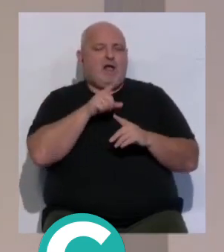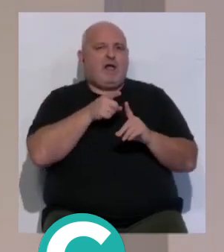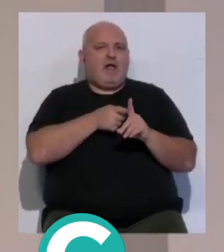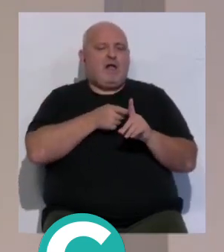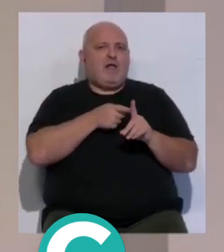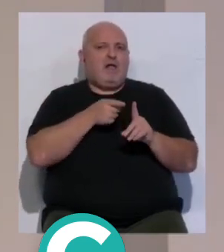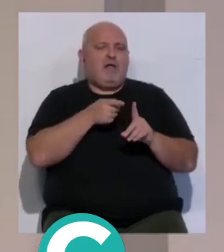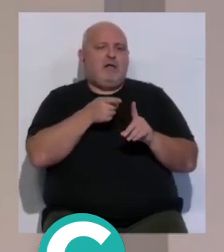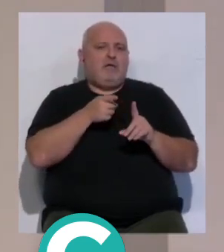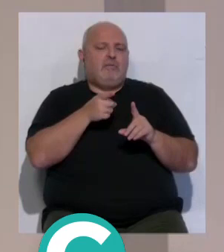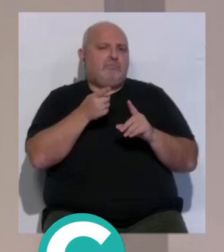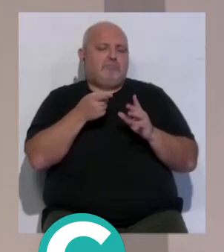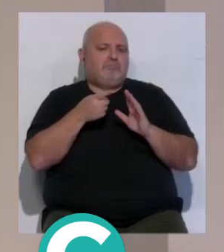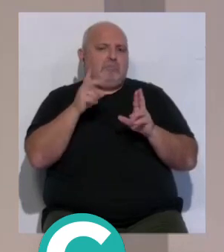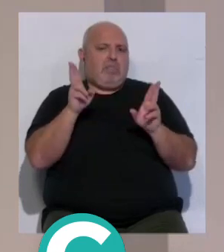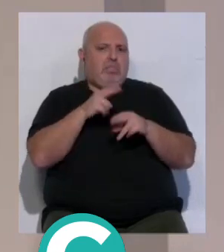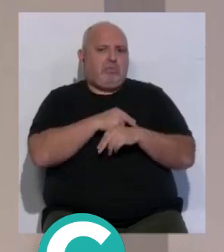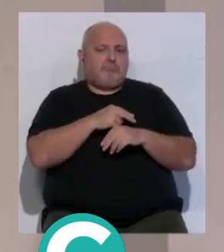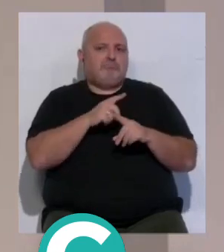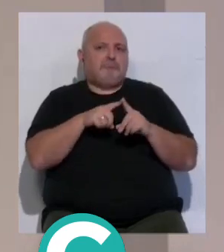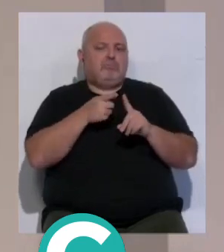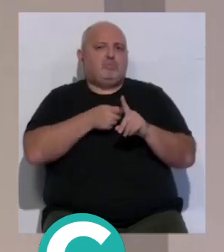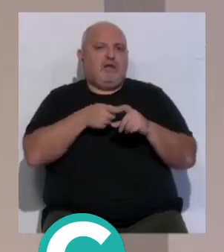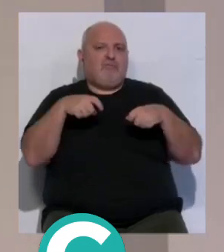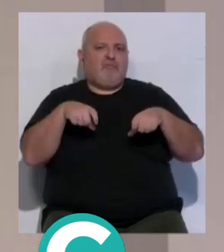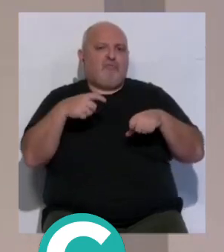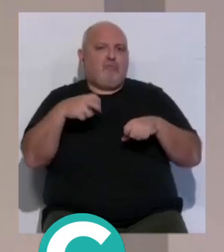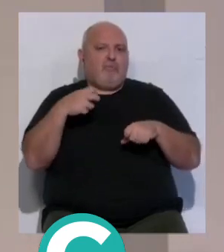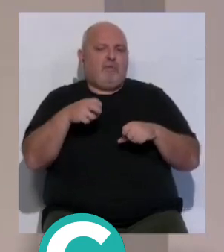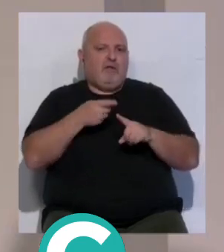del fútbol se ha eliminado también ha sido una de las sedes que más ha utilizado la selección